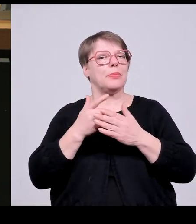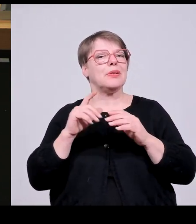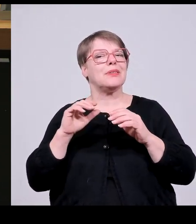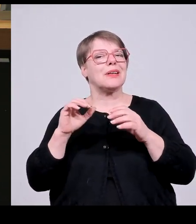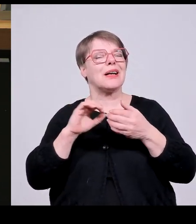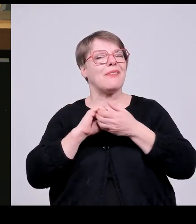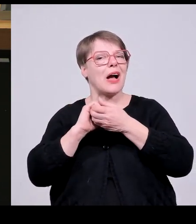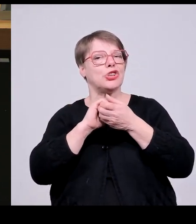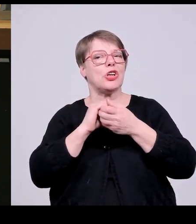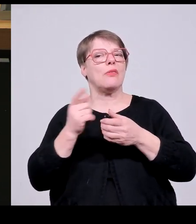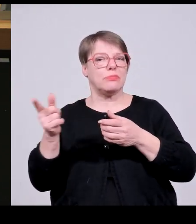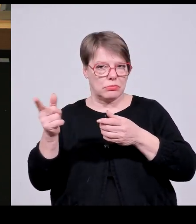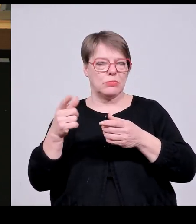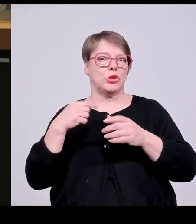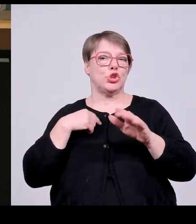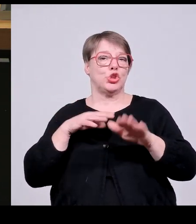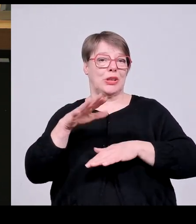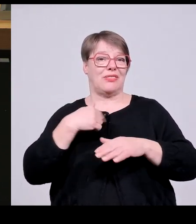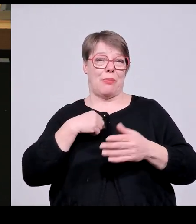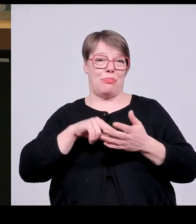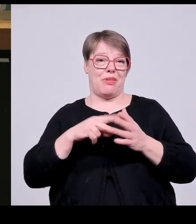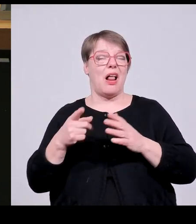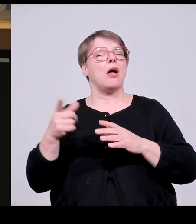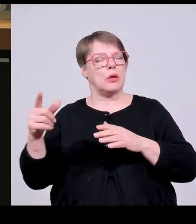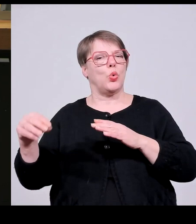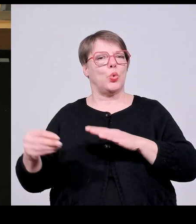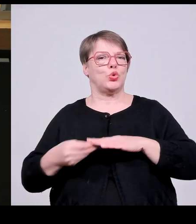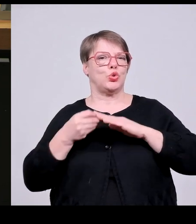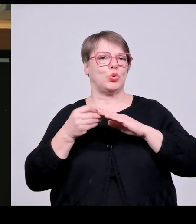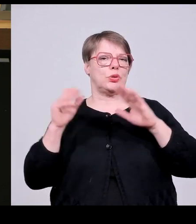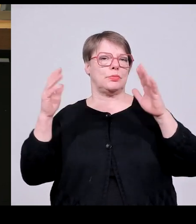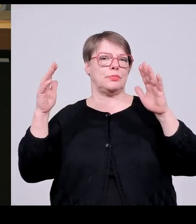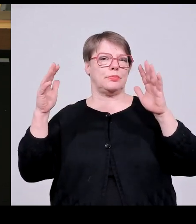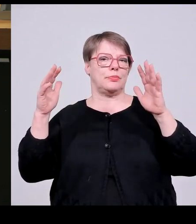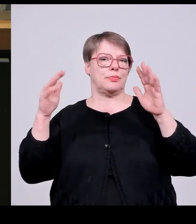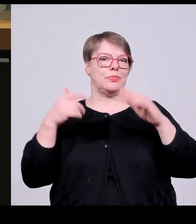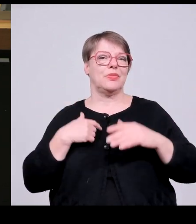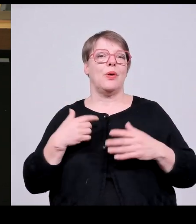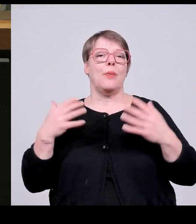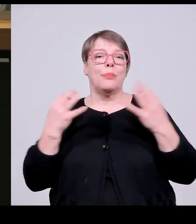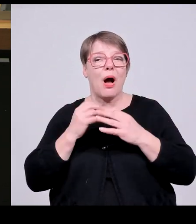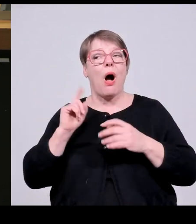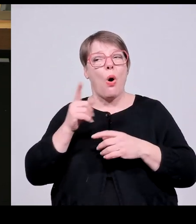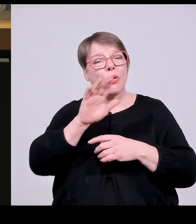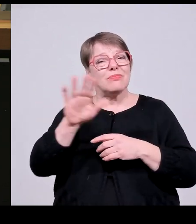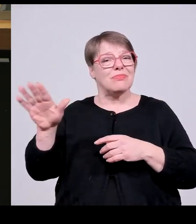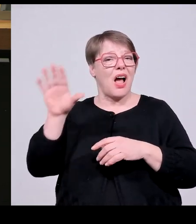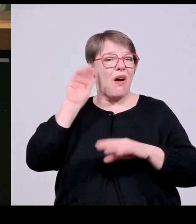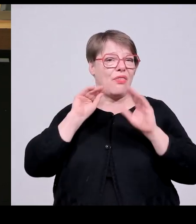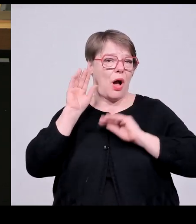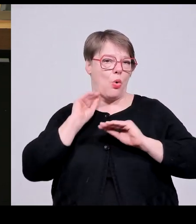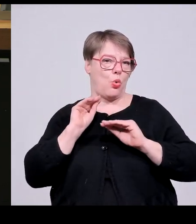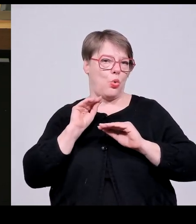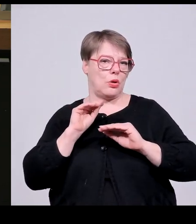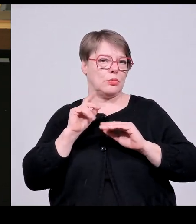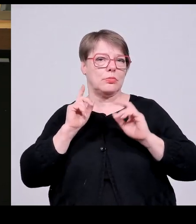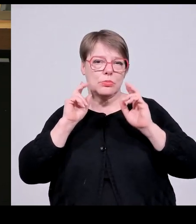eine zuverlässige Wärme und Gasversorgung, sondern auch für eine gelingende Energiewend. Und deshalb ist es notwendig, dass wir alles dafür